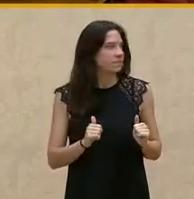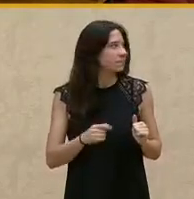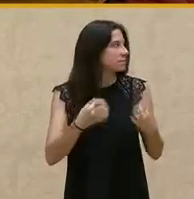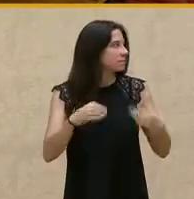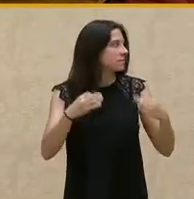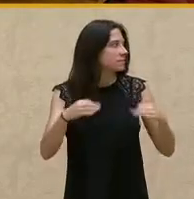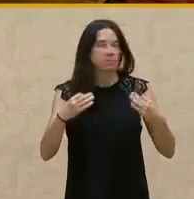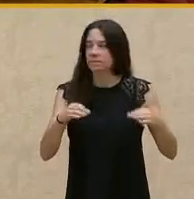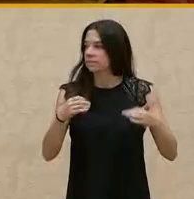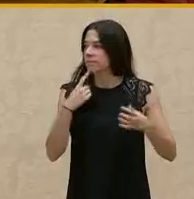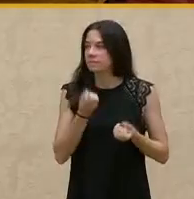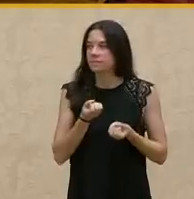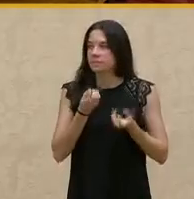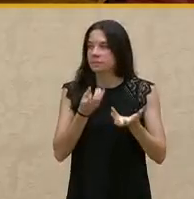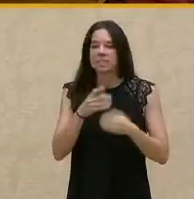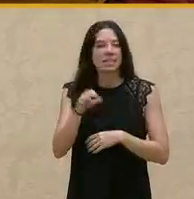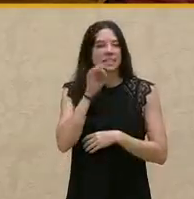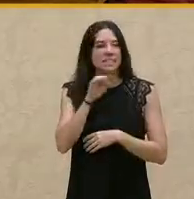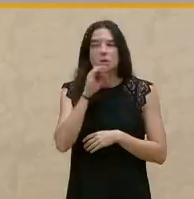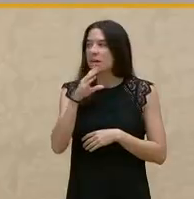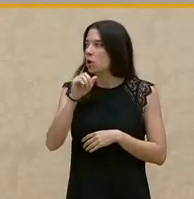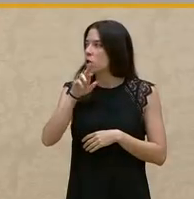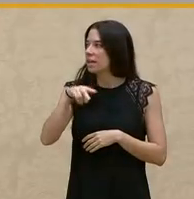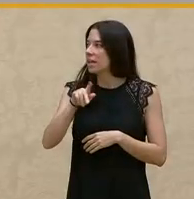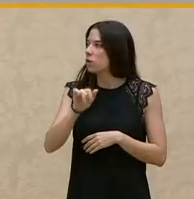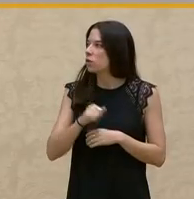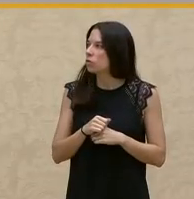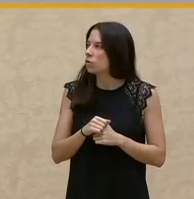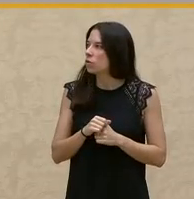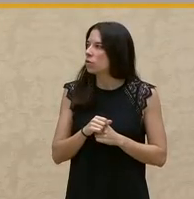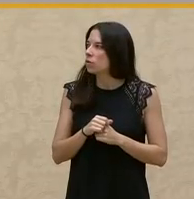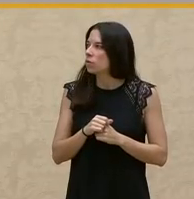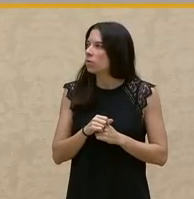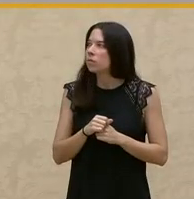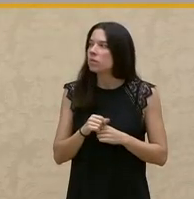en lo que es el síndrome de Cornelia de Lange, que pertenece al grupo de enfermedades raras.